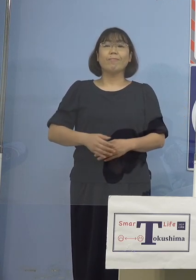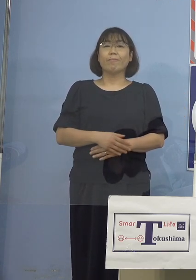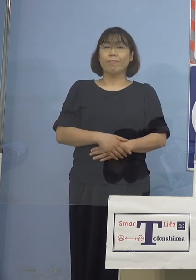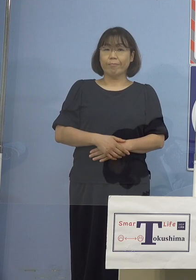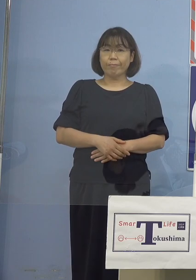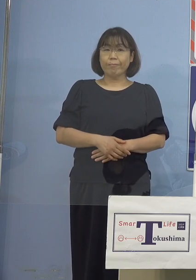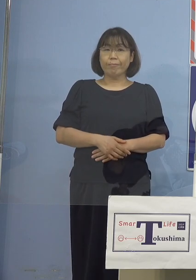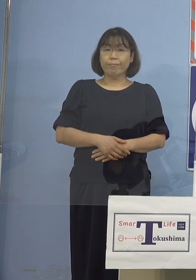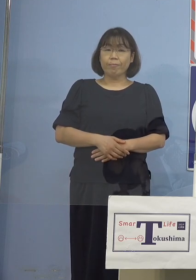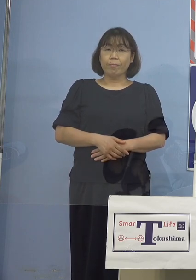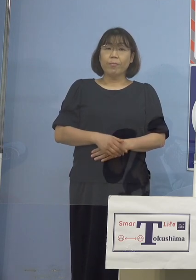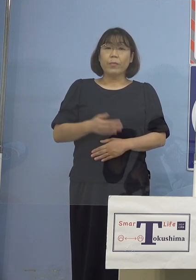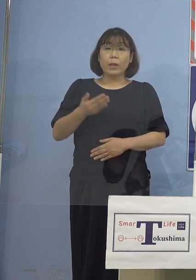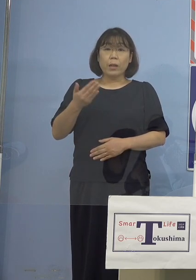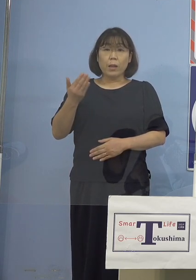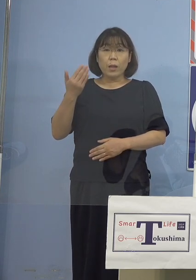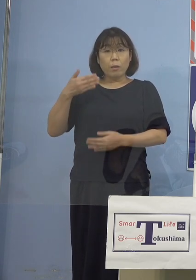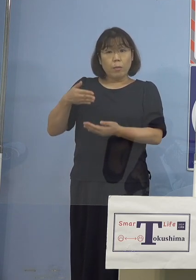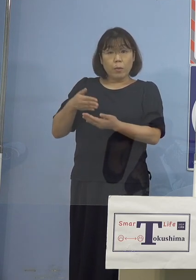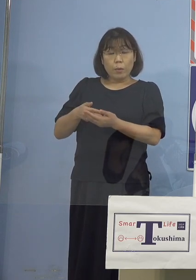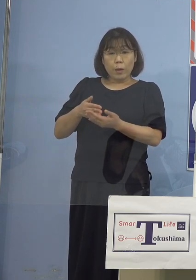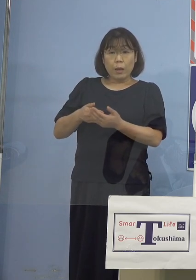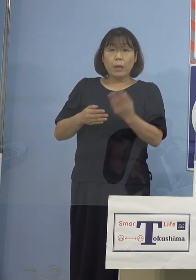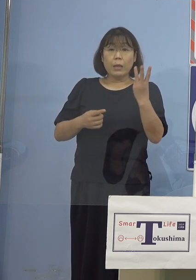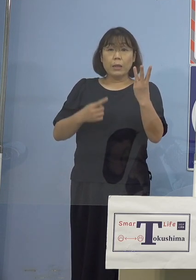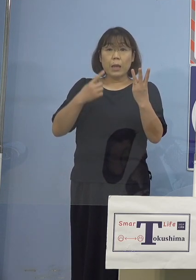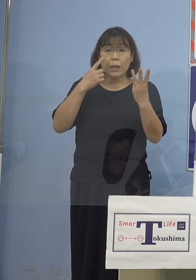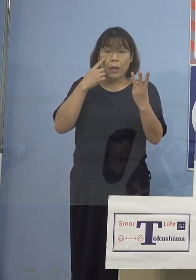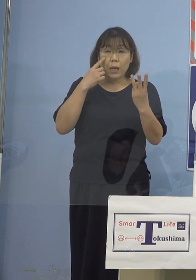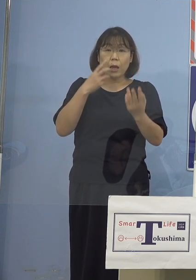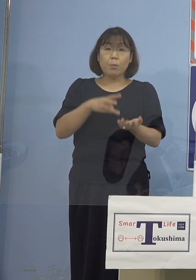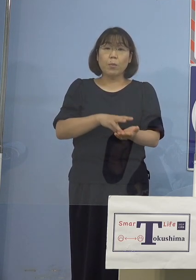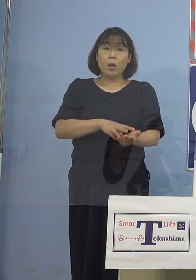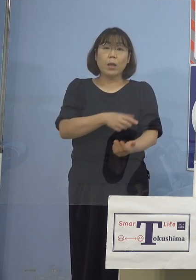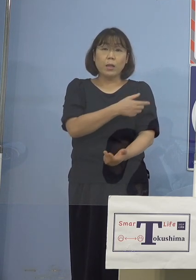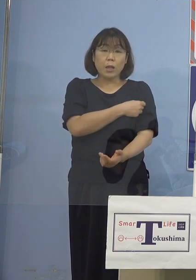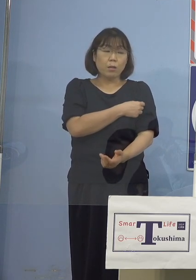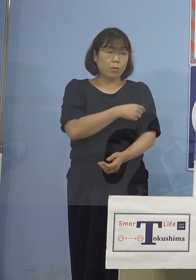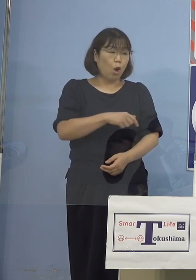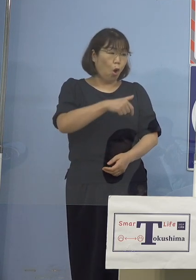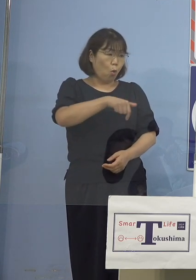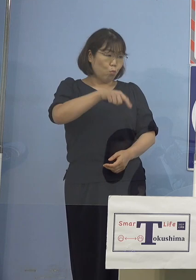（四国放送） 先ほどちょっとお話のあった3度目のワクチン接種 （知事） ブースター（接種）ですね （四国放送） ブースター（接種）ですね